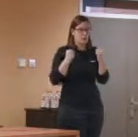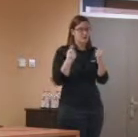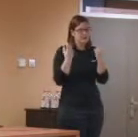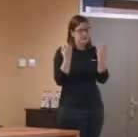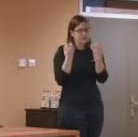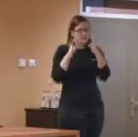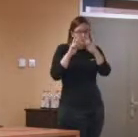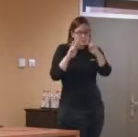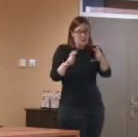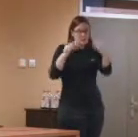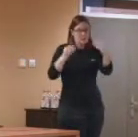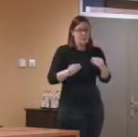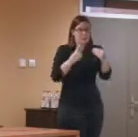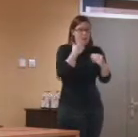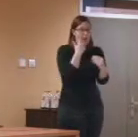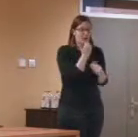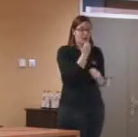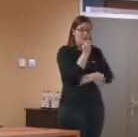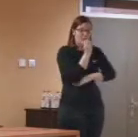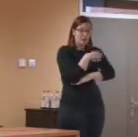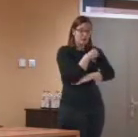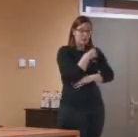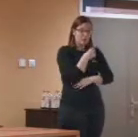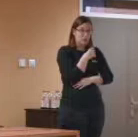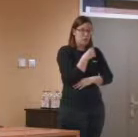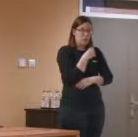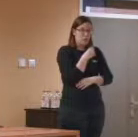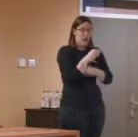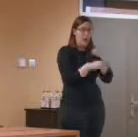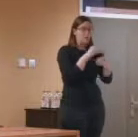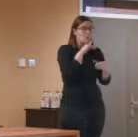de lo que han hecho las Cajas. Y también nos falta cubrir muchas cosas por la parte de